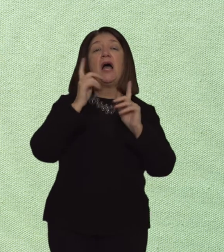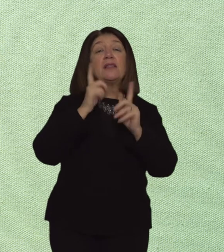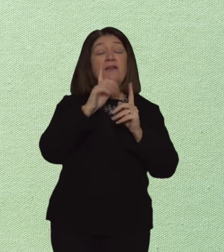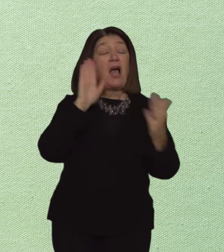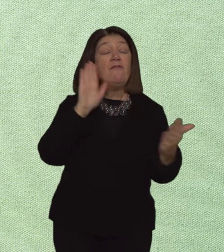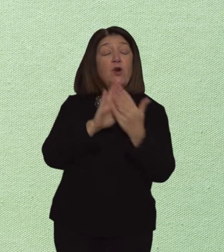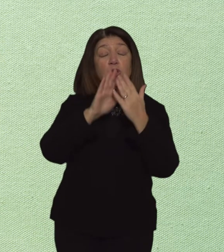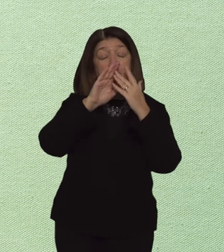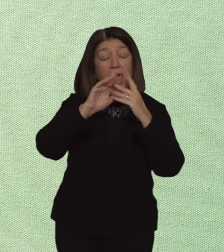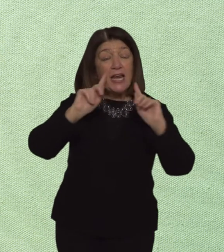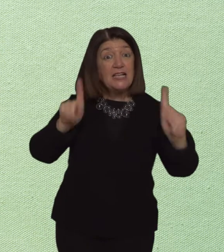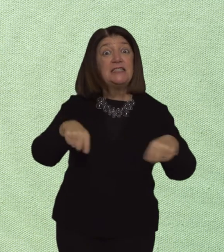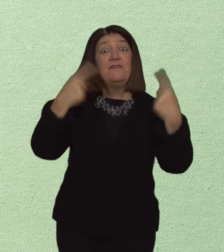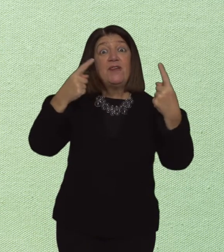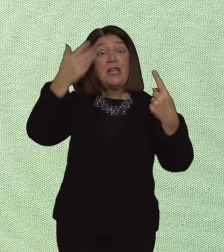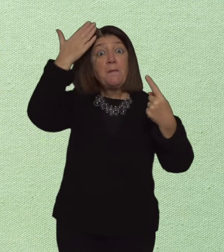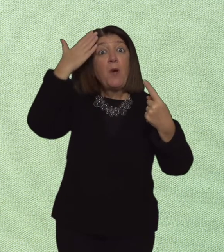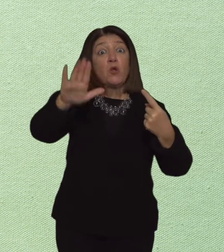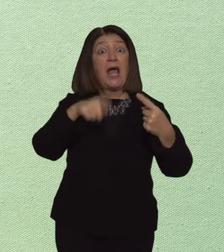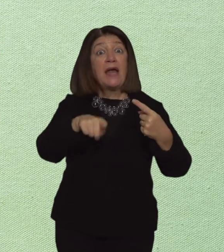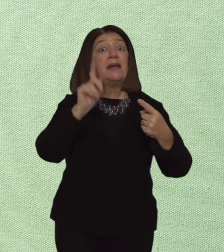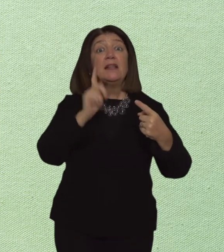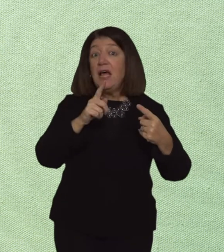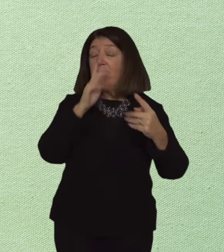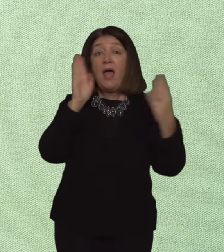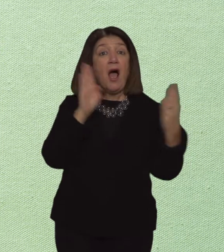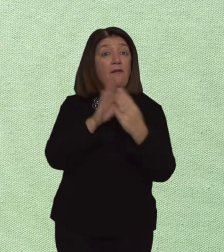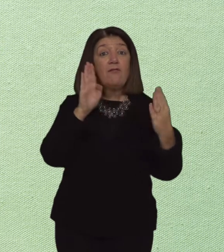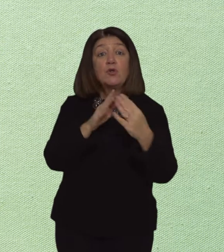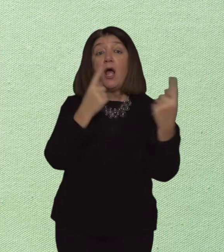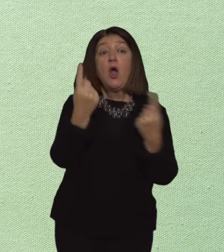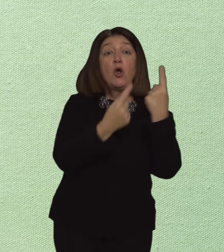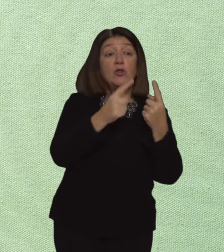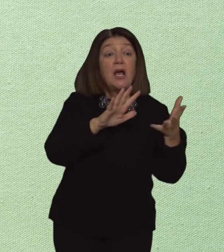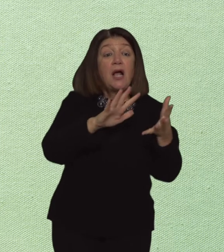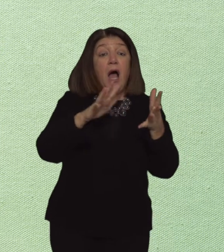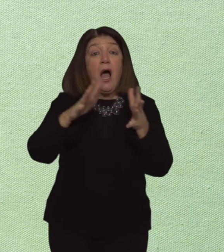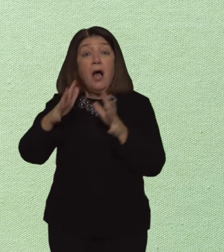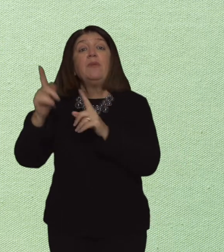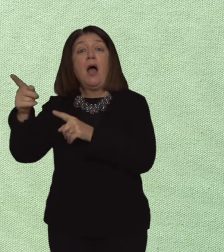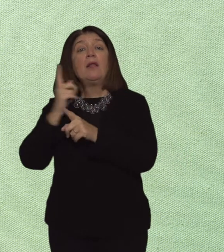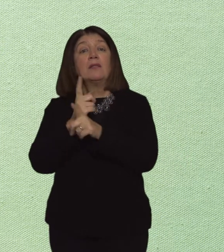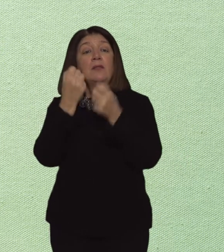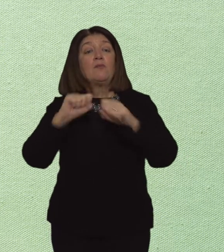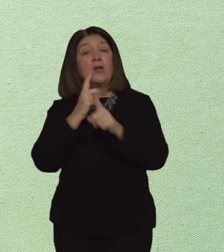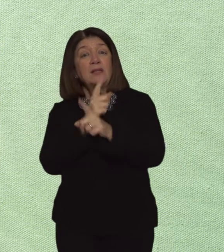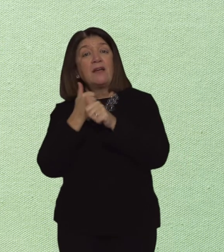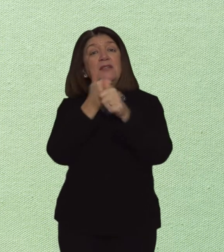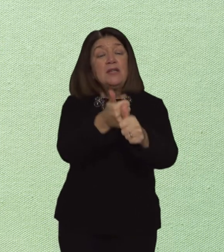contesto attorno ad essa, nel momento in cui la democrazia con i suoi stessi valori smette